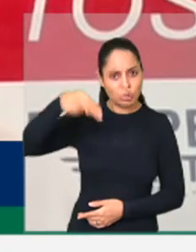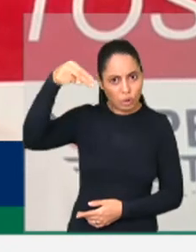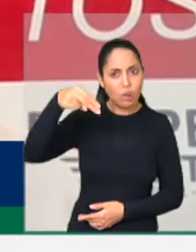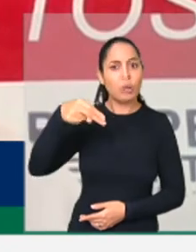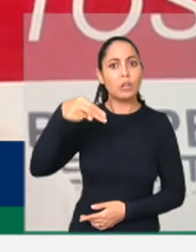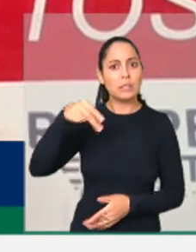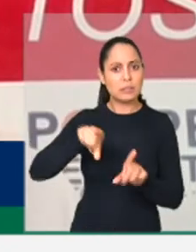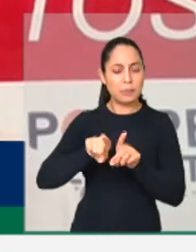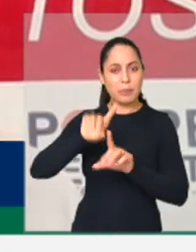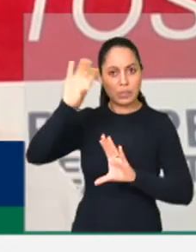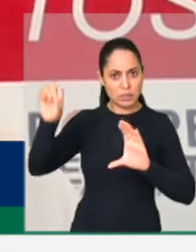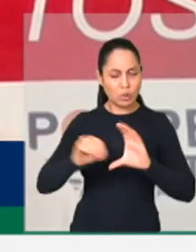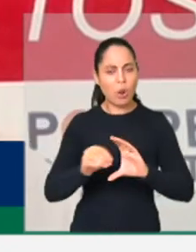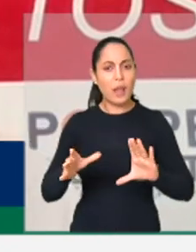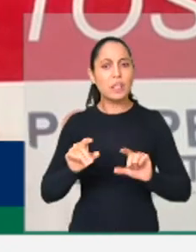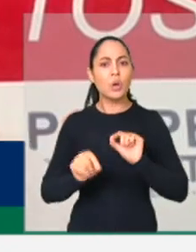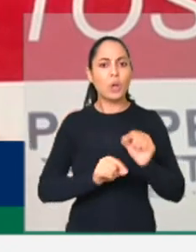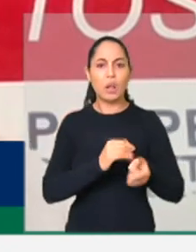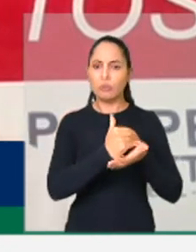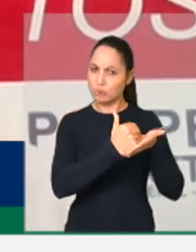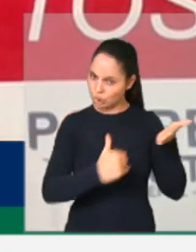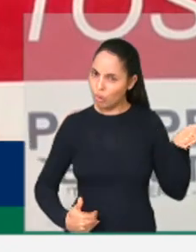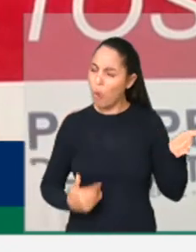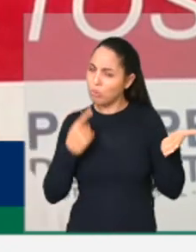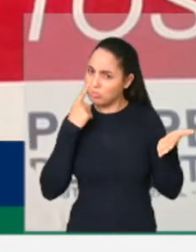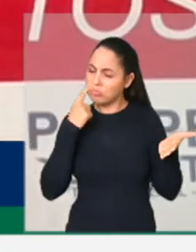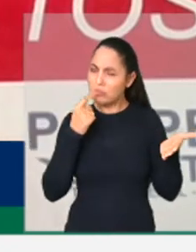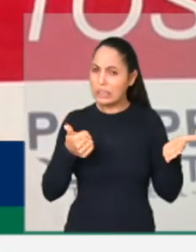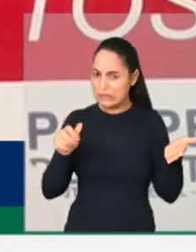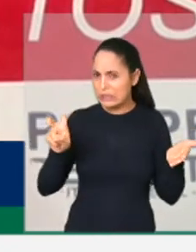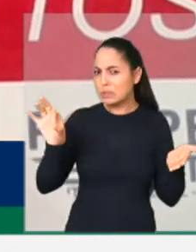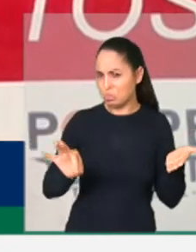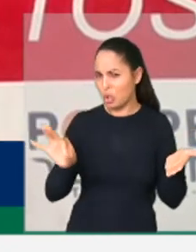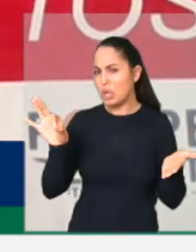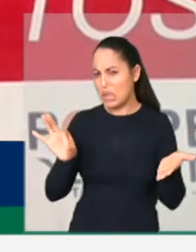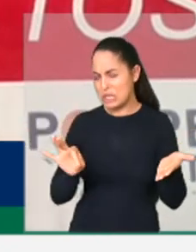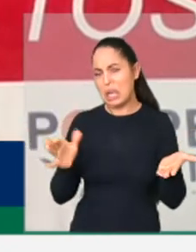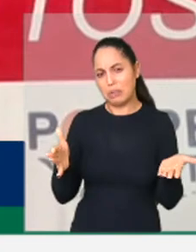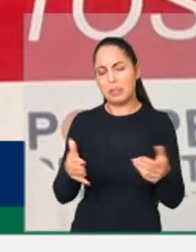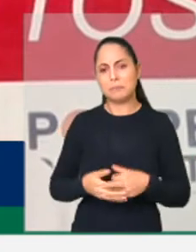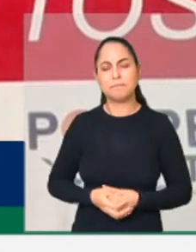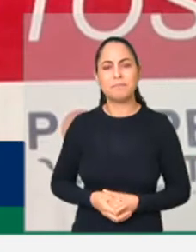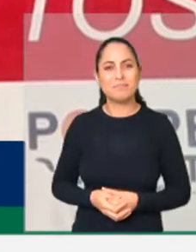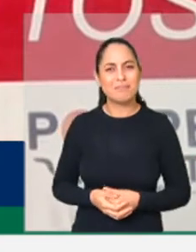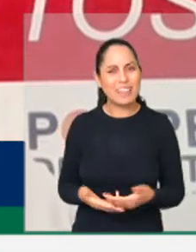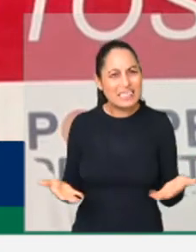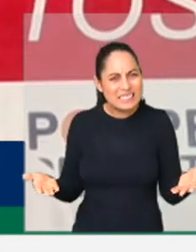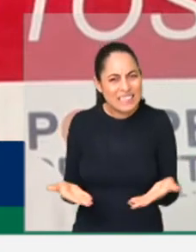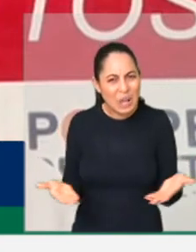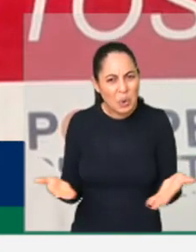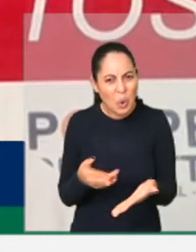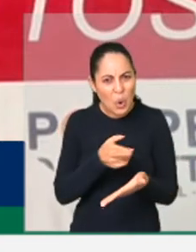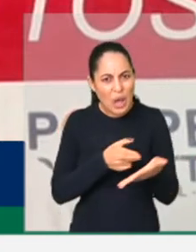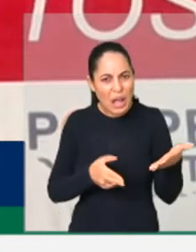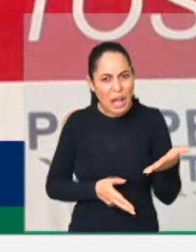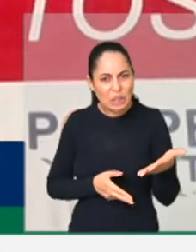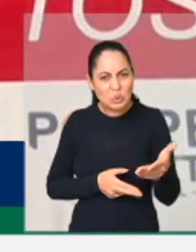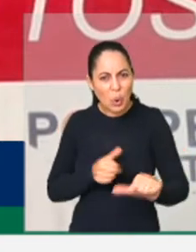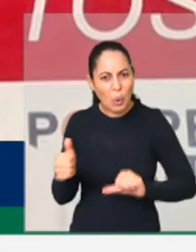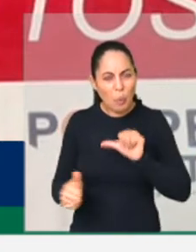LEVA PARA 75, 80% A CÂMARA DOS DEPUTADOS, ISSO É ... ISSO É ABRIR MÃO DE RECEITA, É UMA... DÁDIVA E É UM